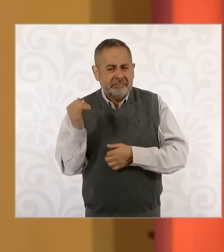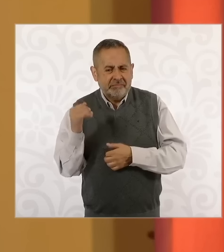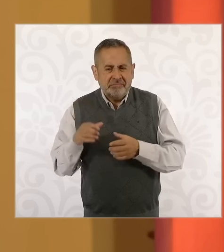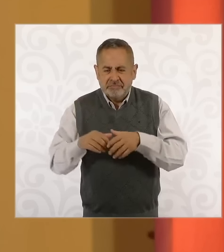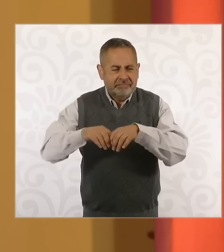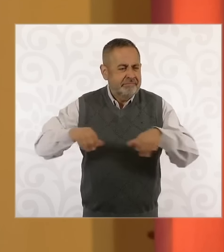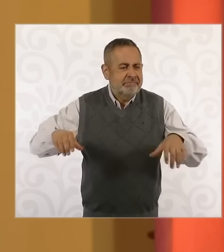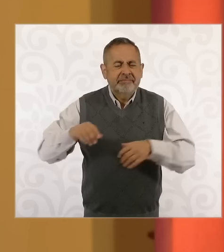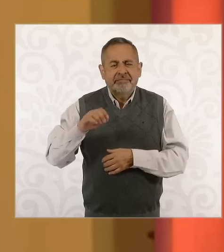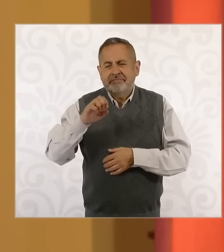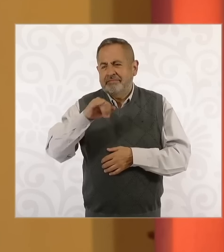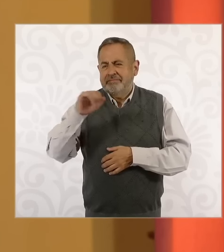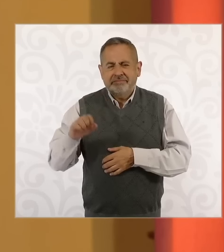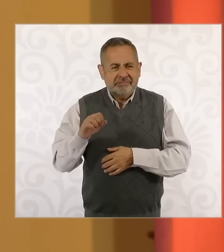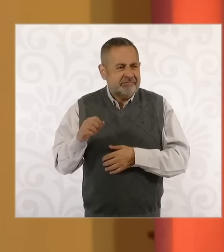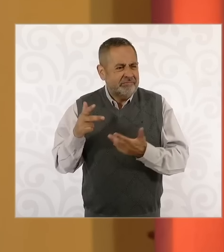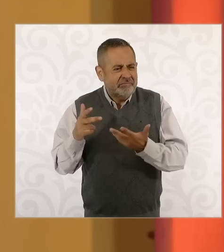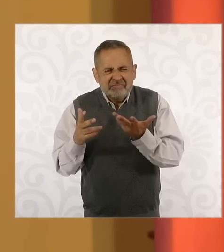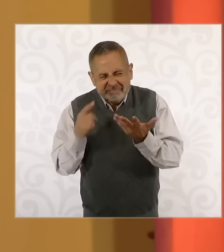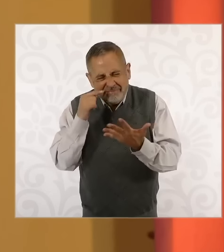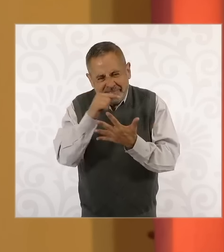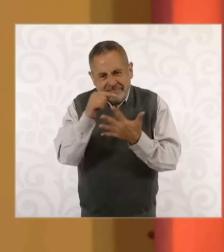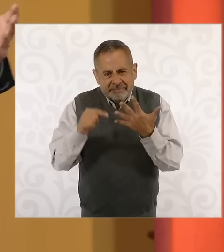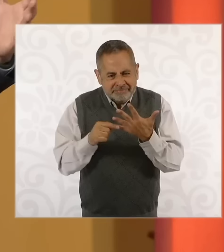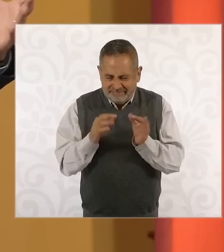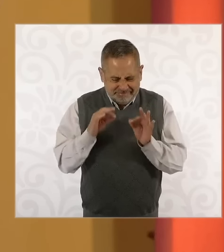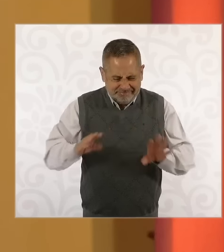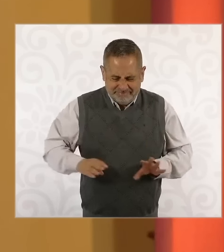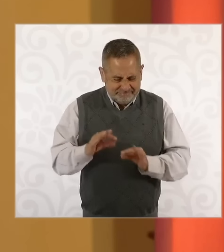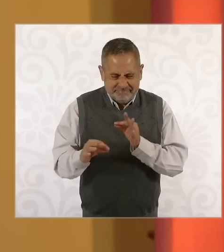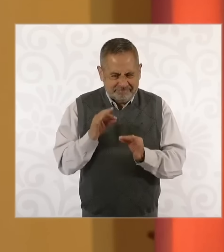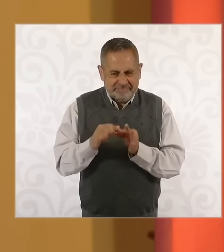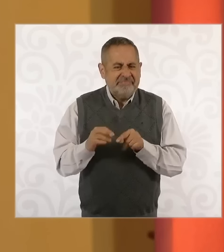partir del proceso de privatización que ya hemos mencionado en los años 90 se redujo realmente el